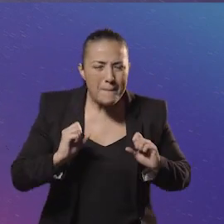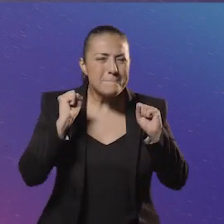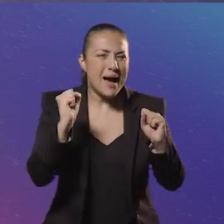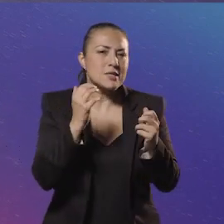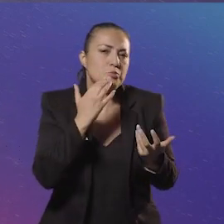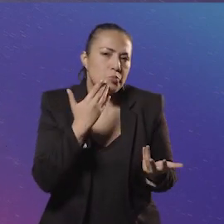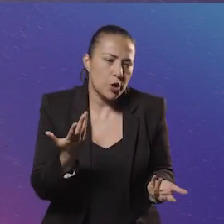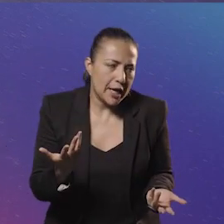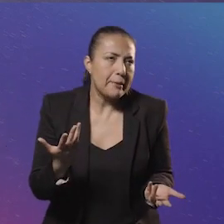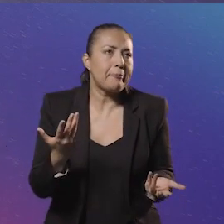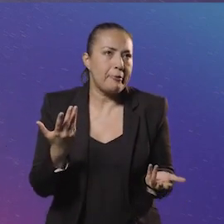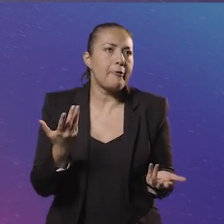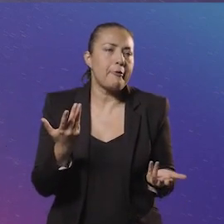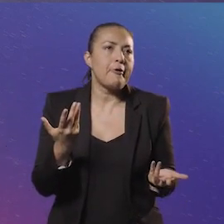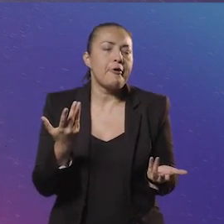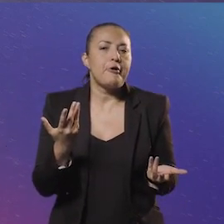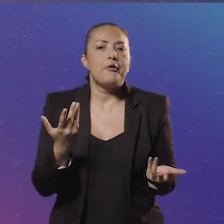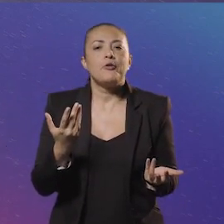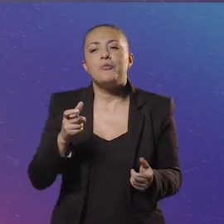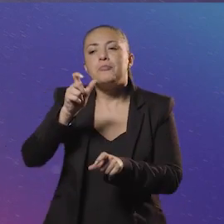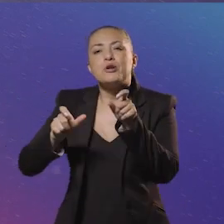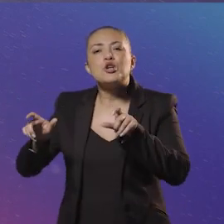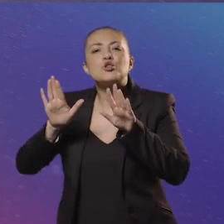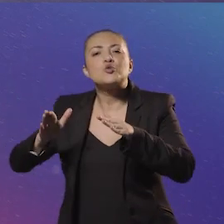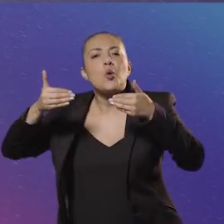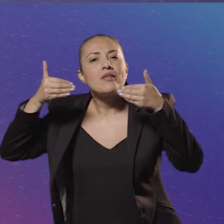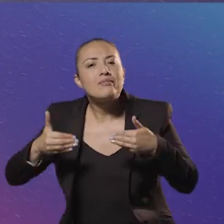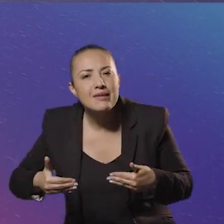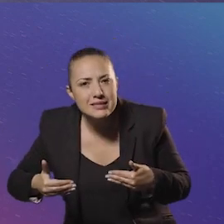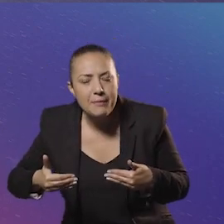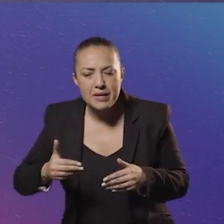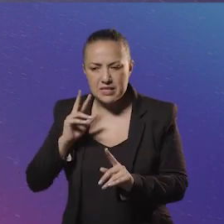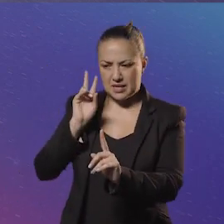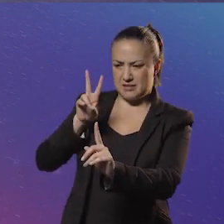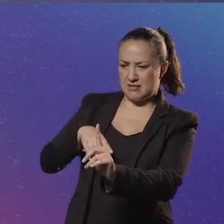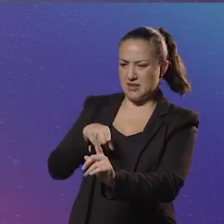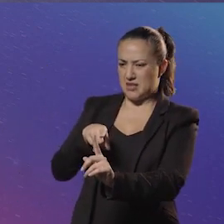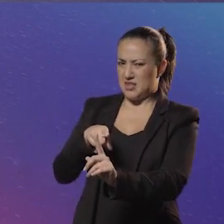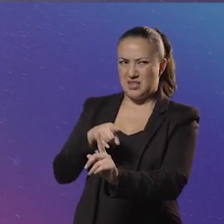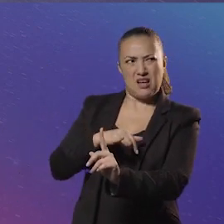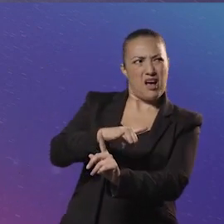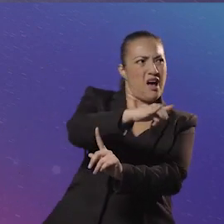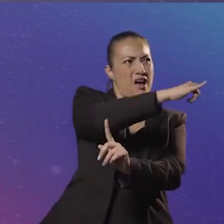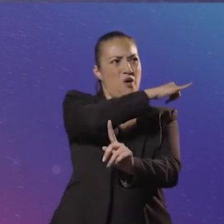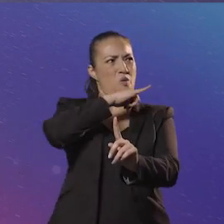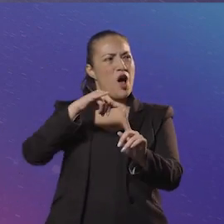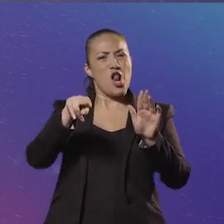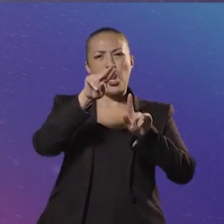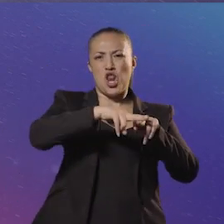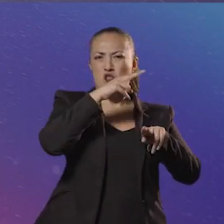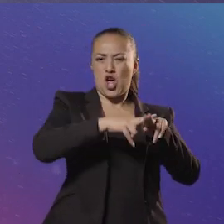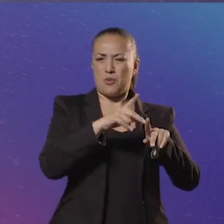sobre todo corporeidades como las de discapacidad, que no entran dentro de ese rango de normalidad